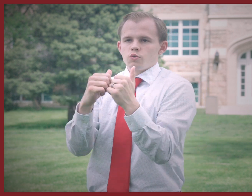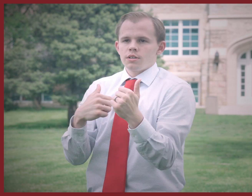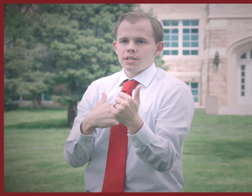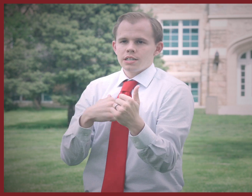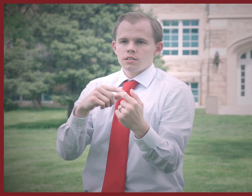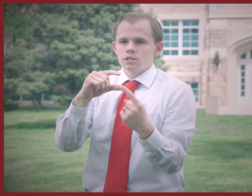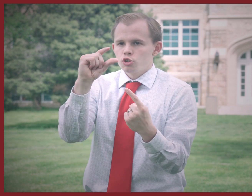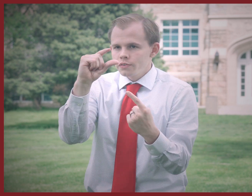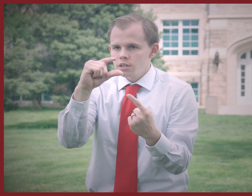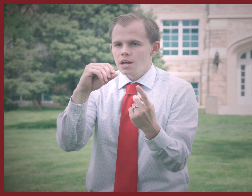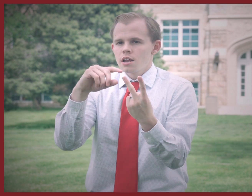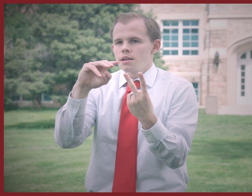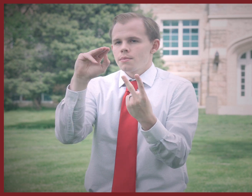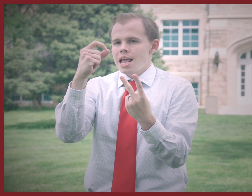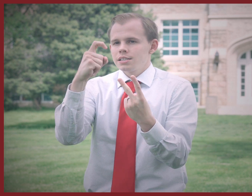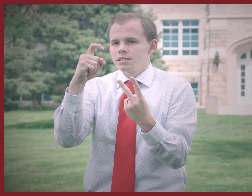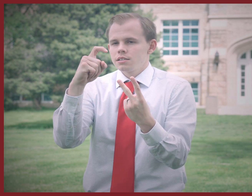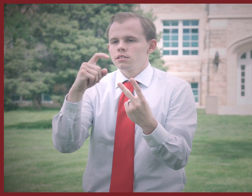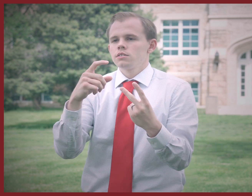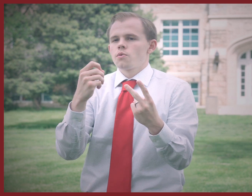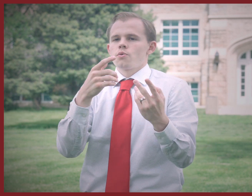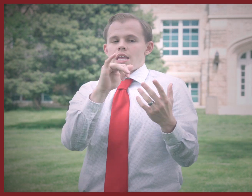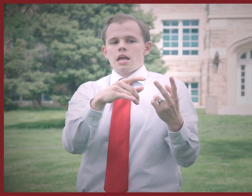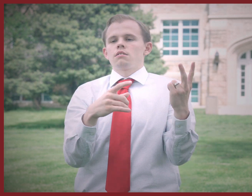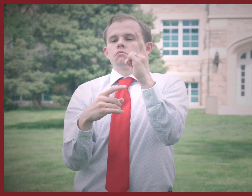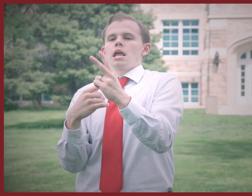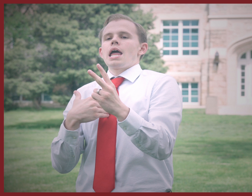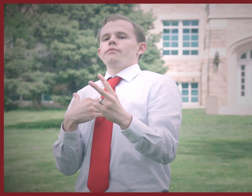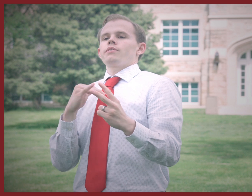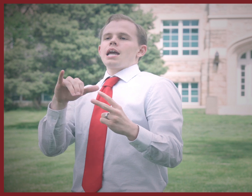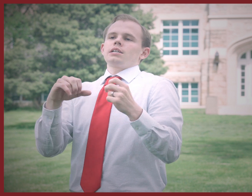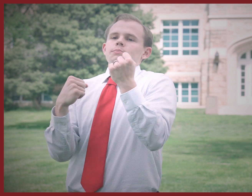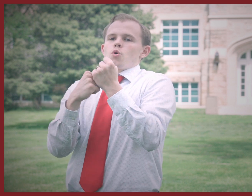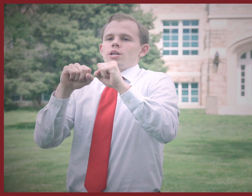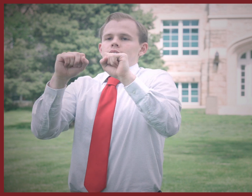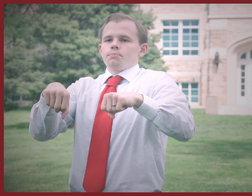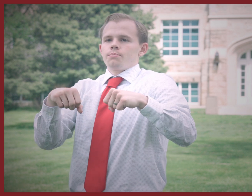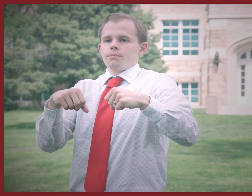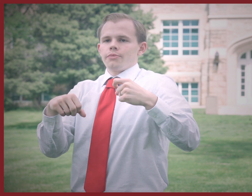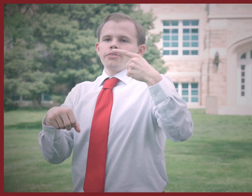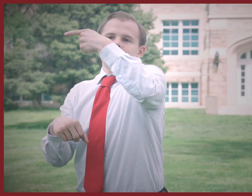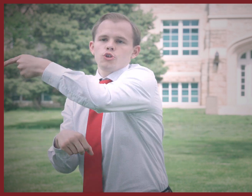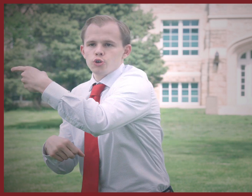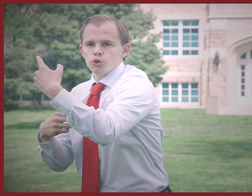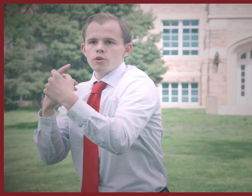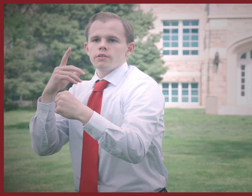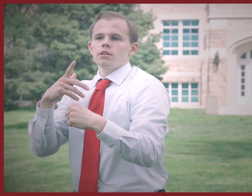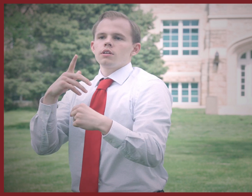que fueron conmigo, Griffin y Max, así que teníamos un sistema de apoyo allí que,